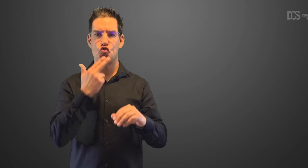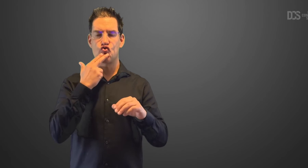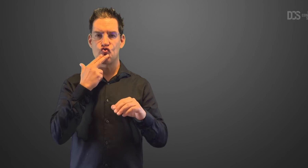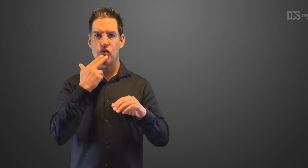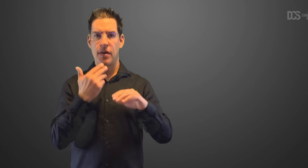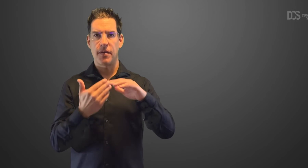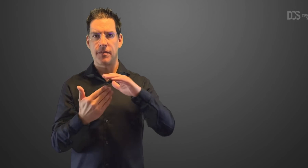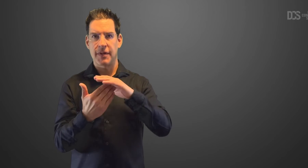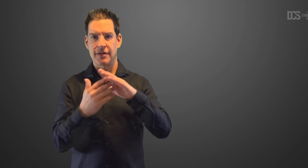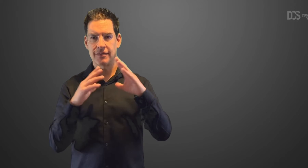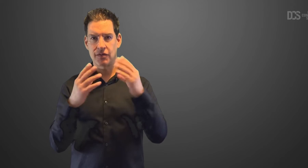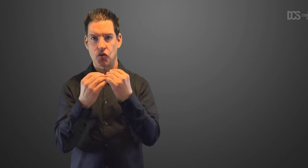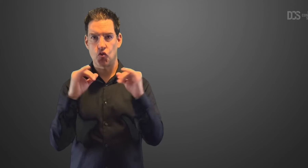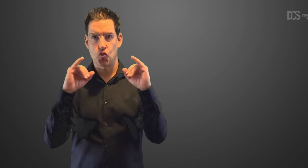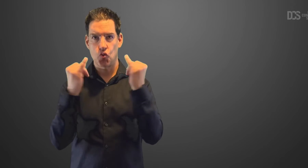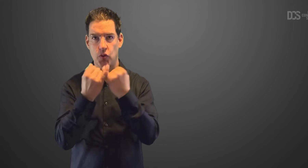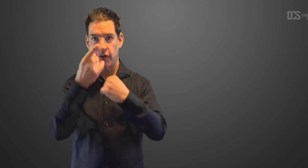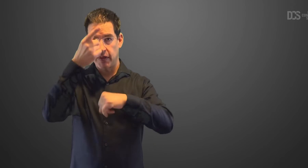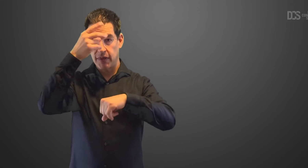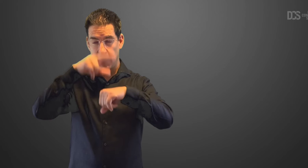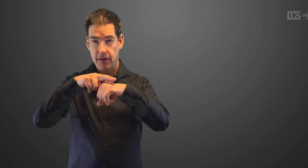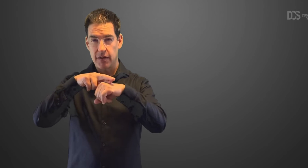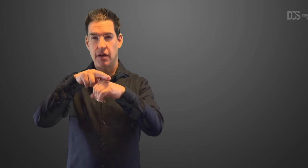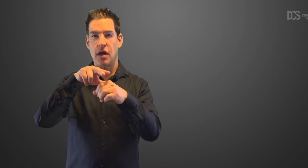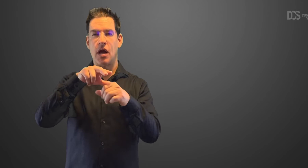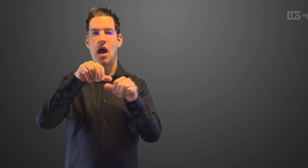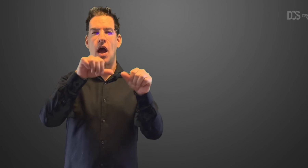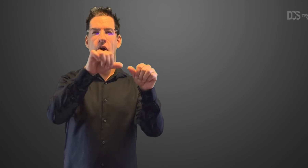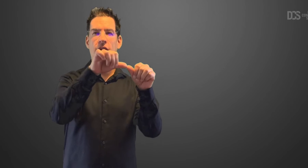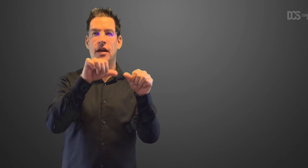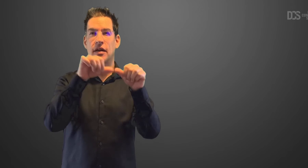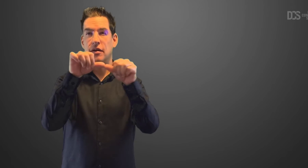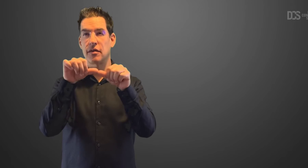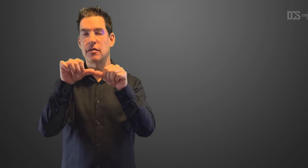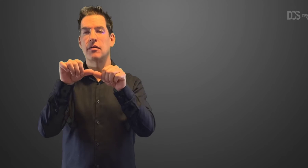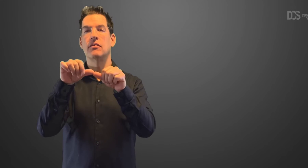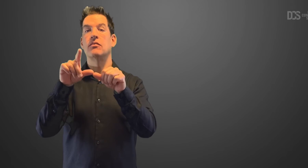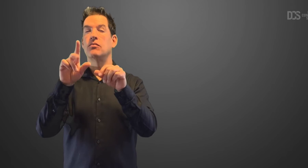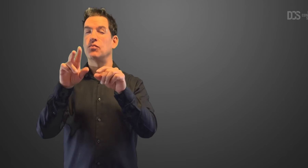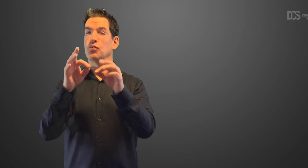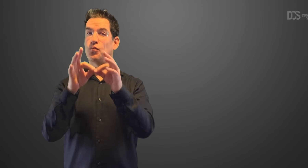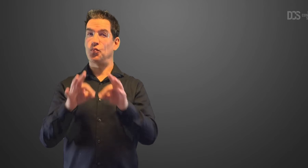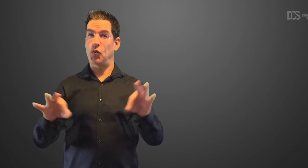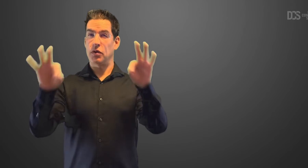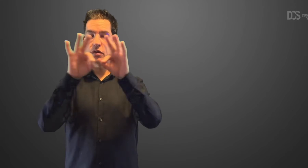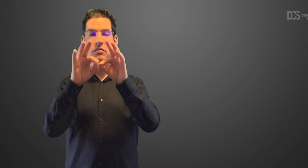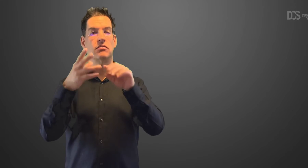Procurar la formación de la Junta Directiva en las áreas (pero sin limitarse a ellas)